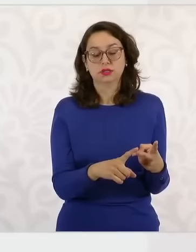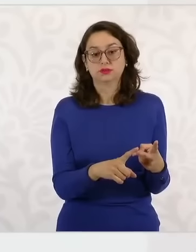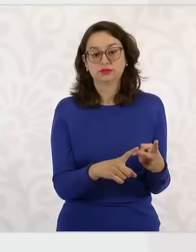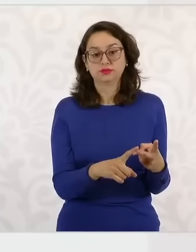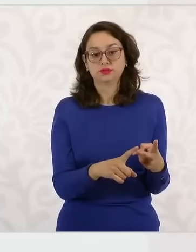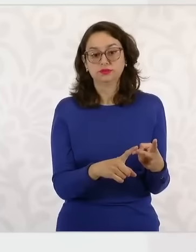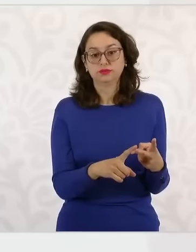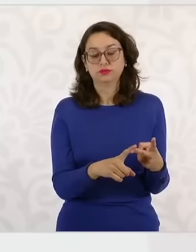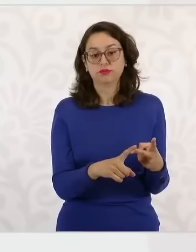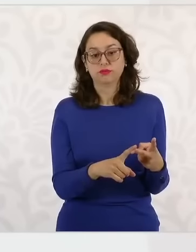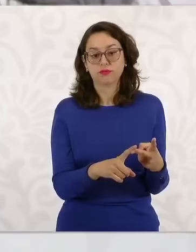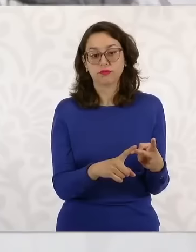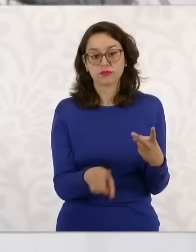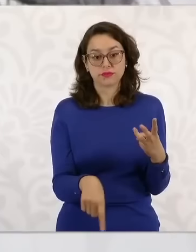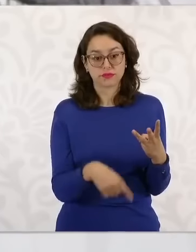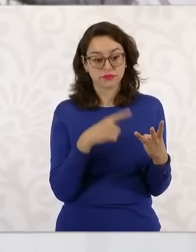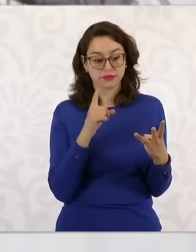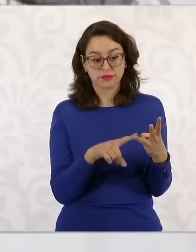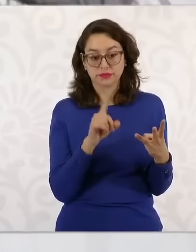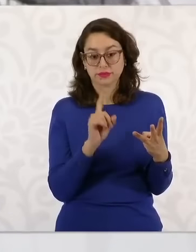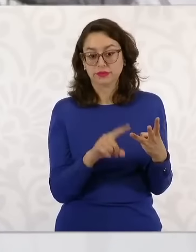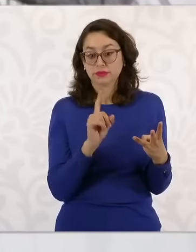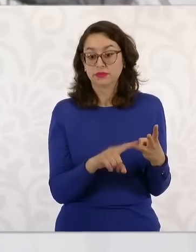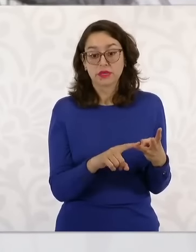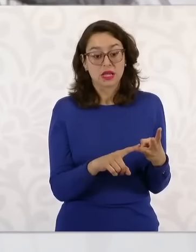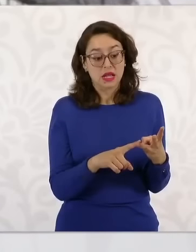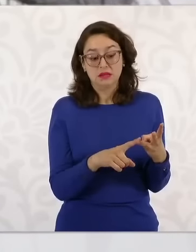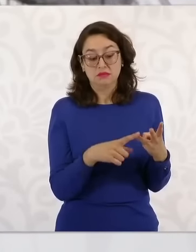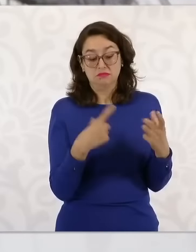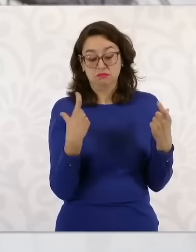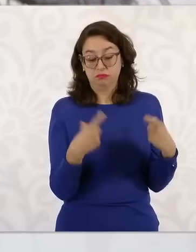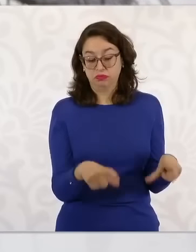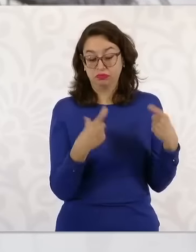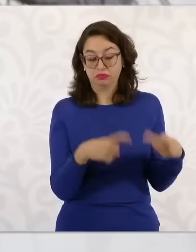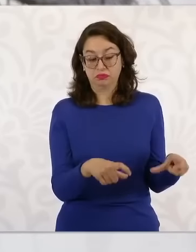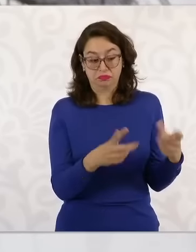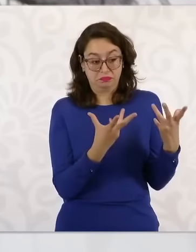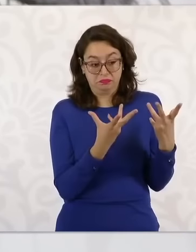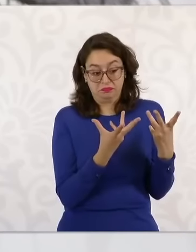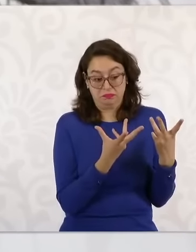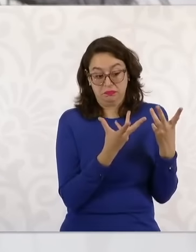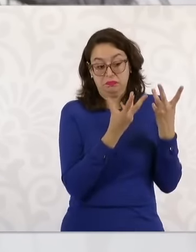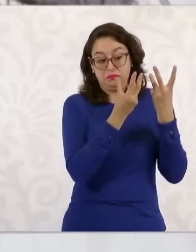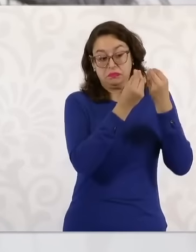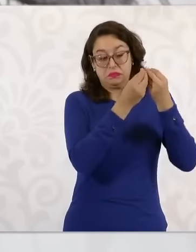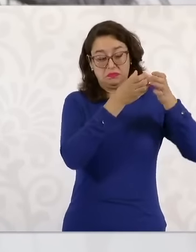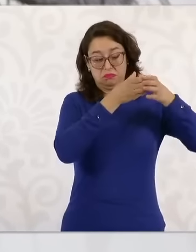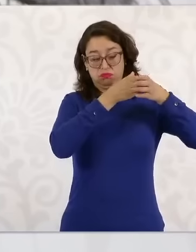y con el vínculo con un sector muy pequeñito, pues más de arriba, de arriba, de arriba eran